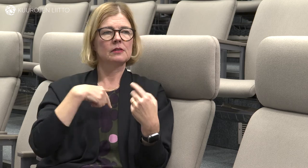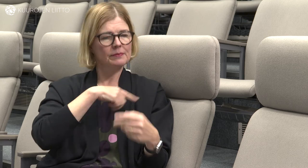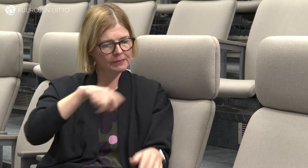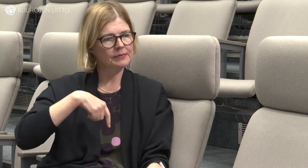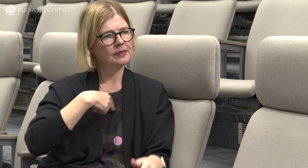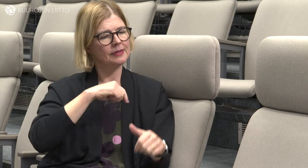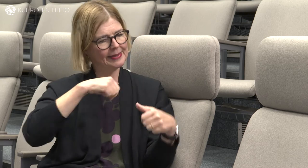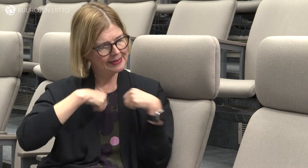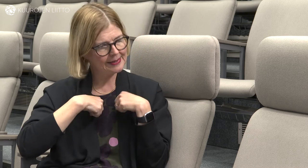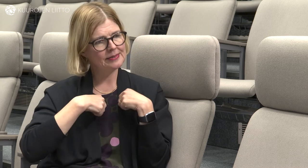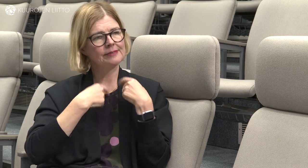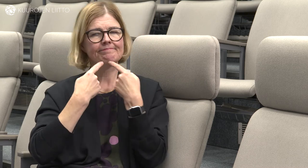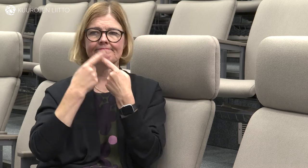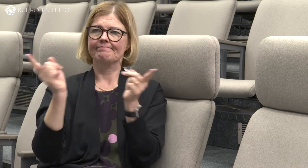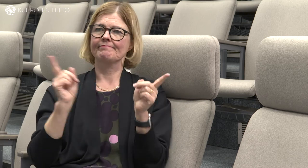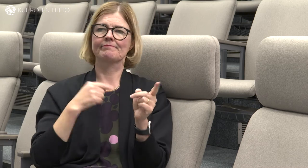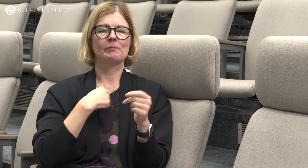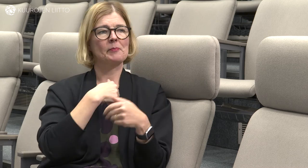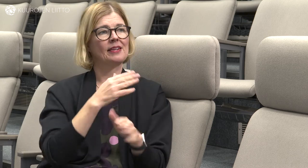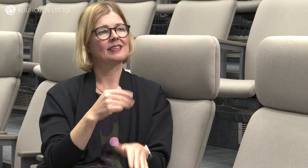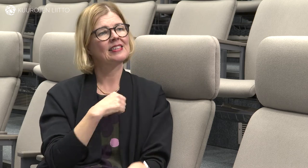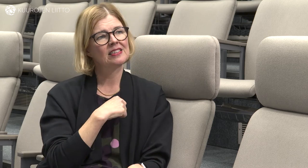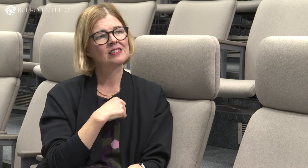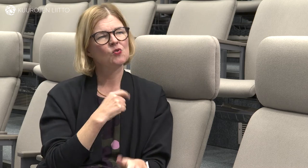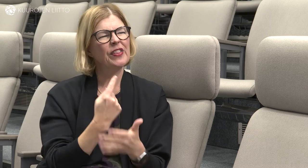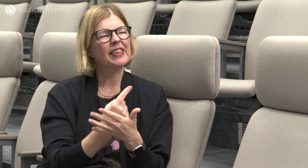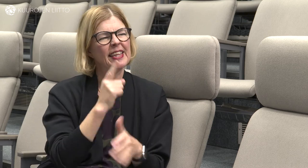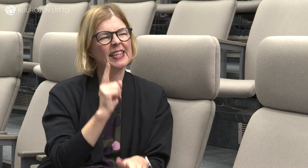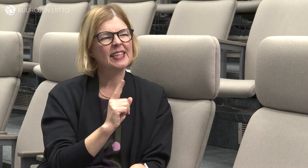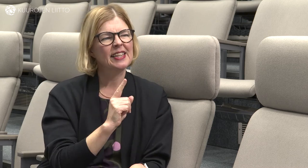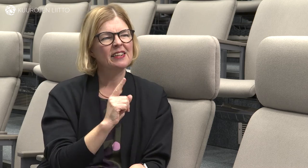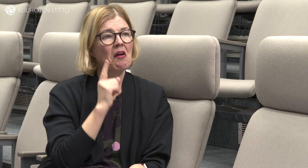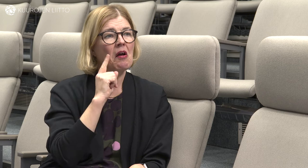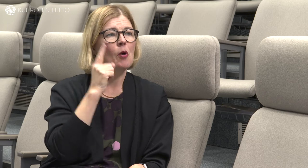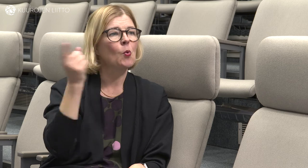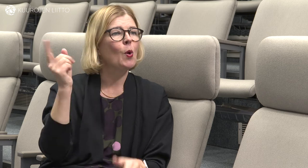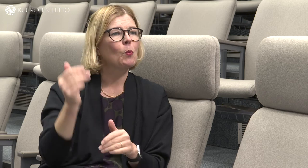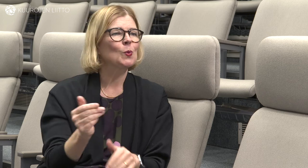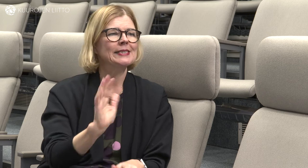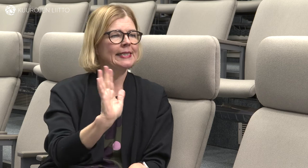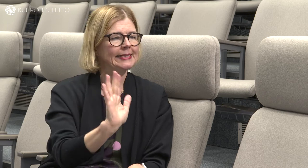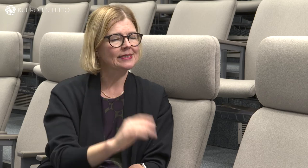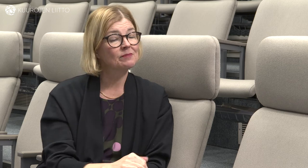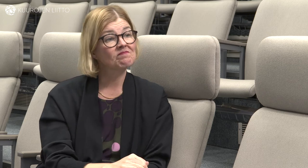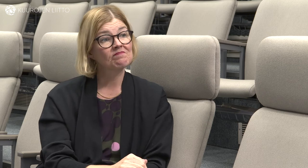On tärkeintä, että kuurot tuovat esiin omat kokemuksensa - eivätkä tee sitä toisten puolesta.